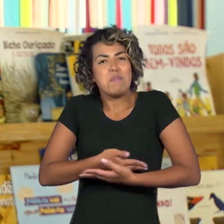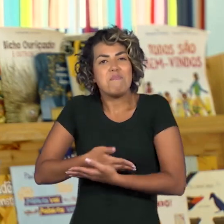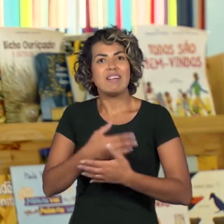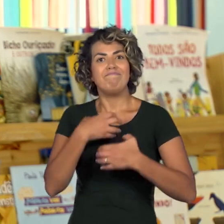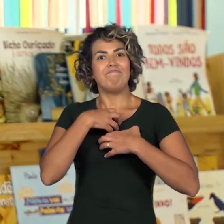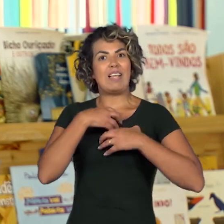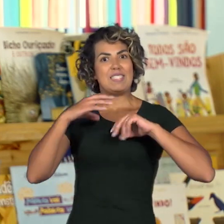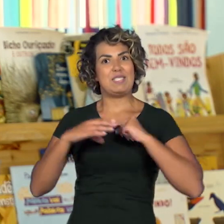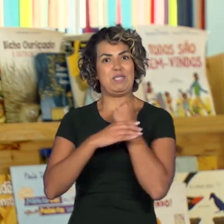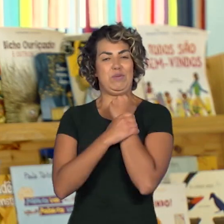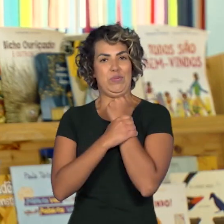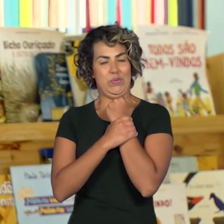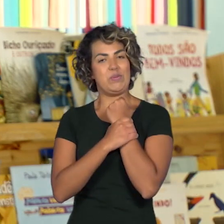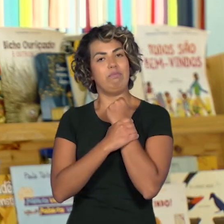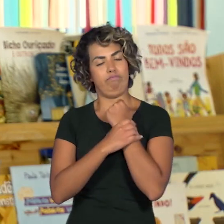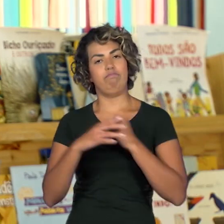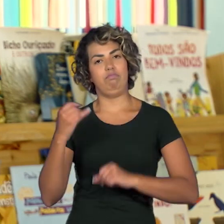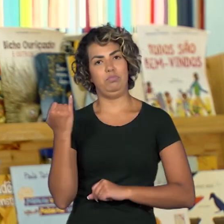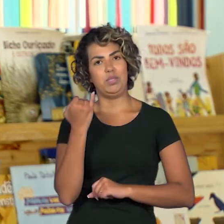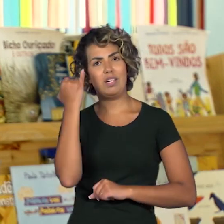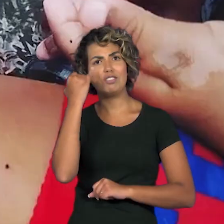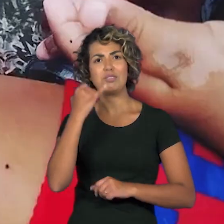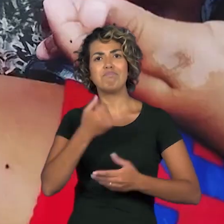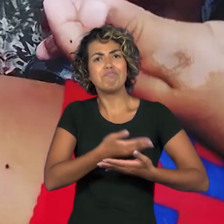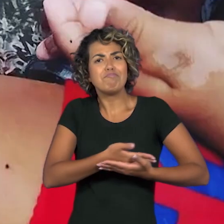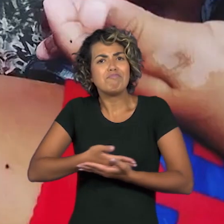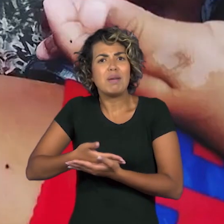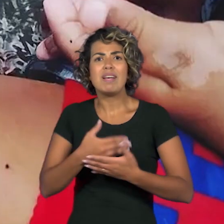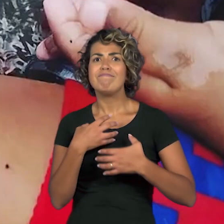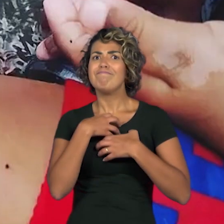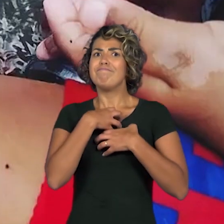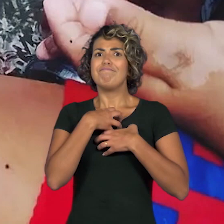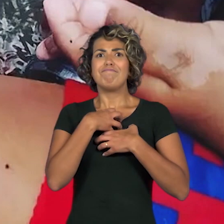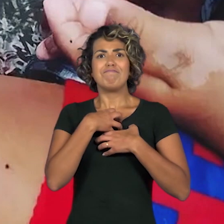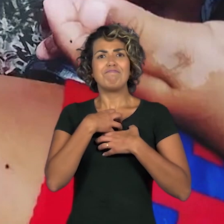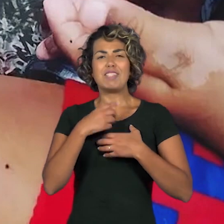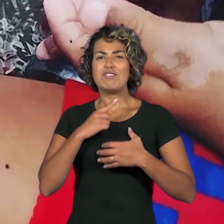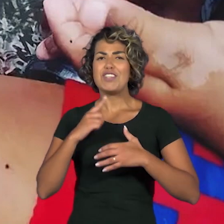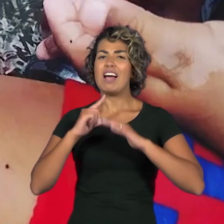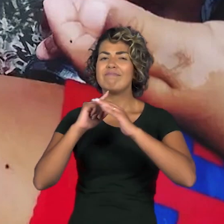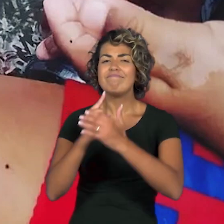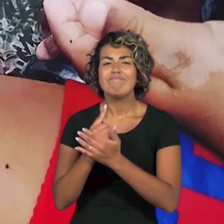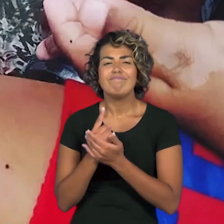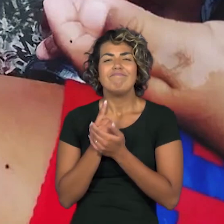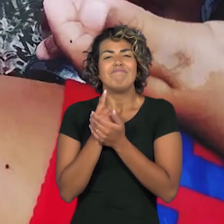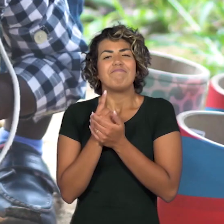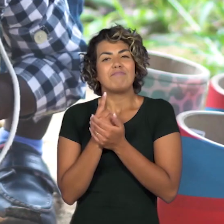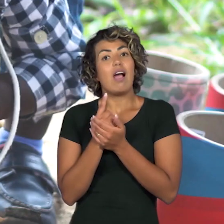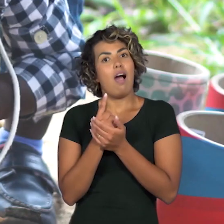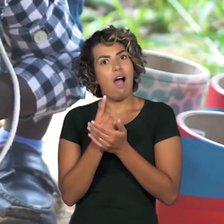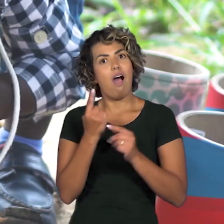E SEGURANÇA AOS BEBÊS E ÀS CRIANÇAS. SABER QUE SERÃO ACOLHIDAS EM SUAS NECESSIDADES FAVORECE